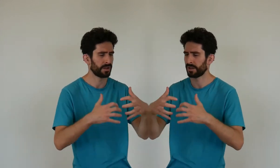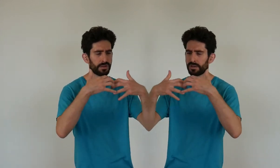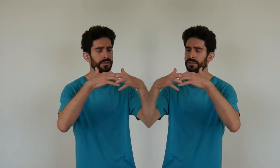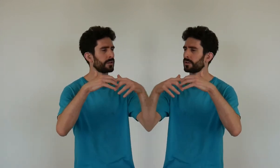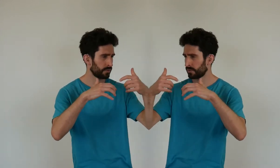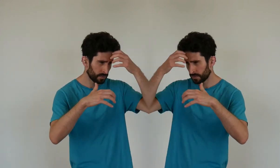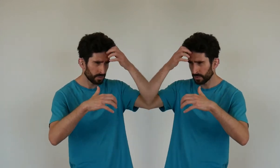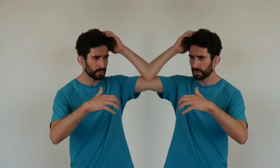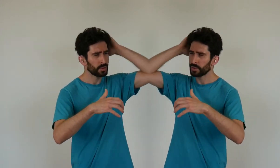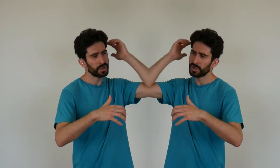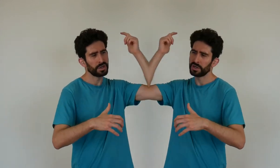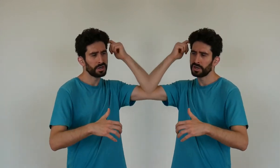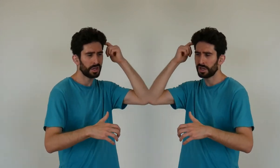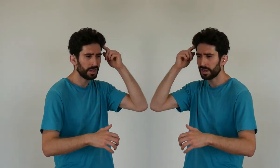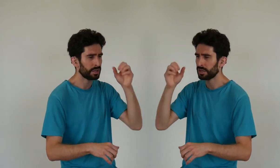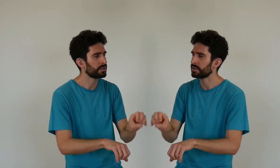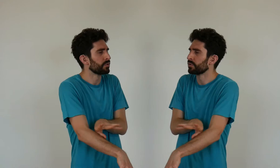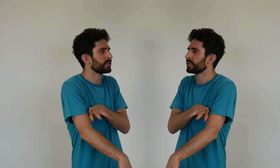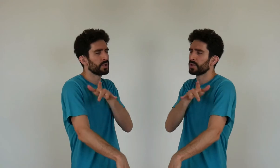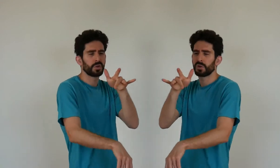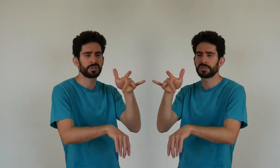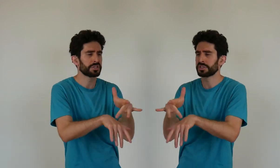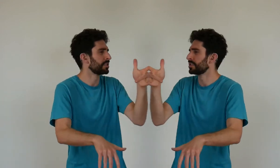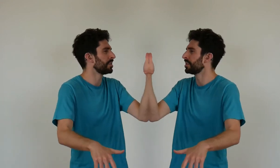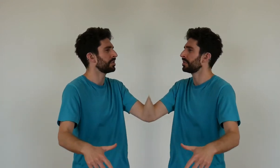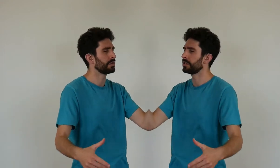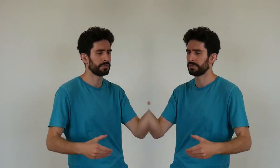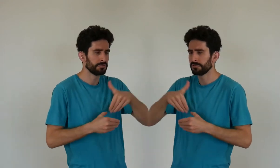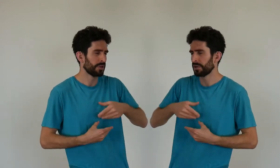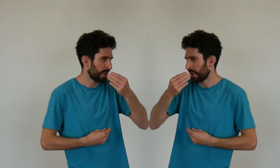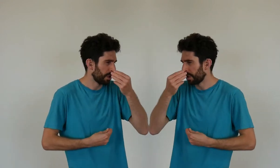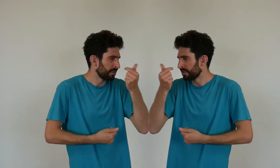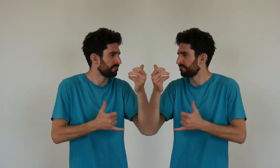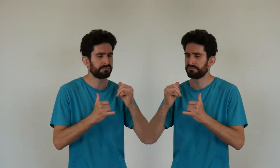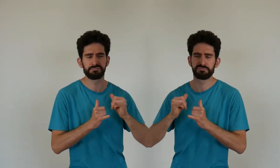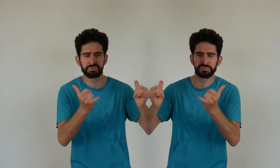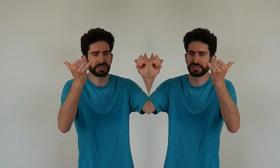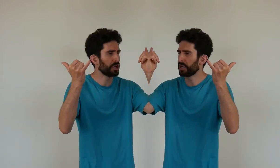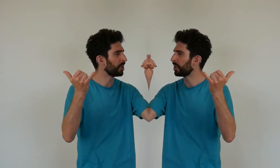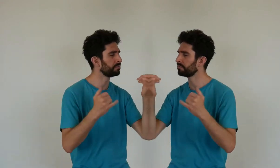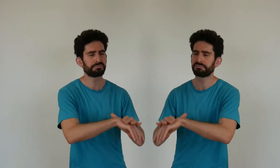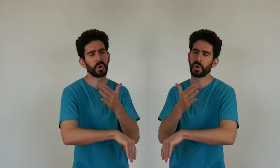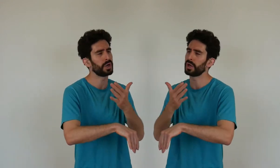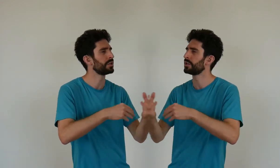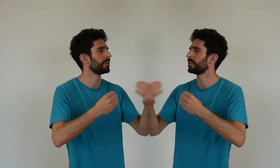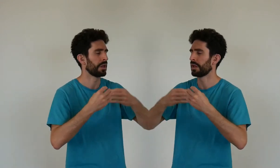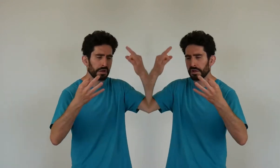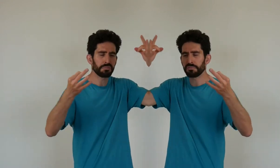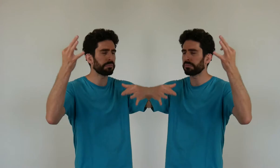de l'hémisphère droit du cerveau. Il est sensible aux émotions, à l'intuition, à la poésie...